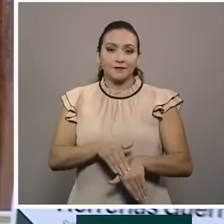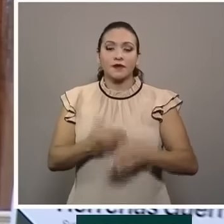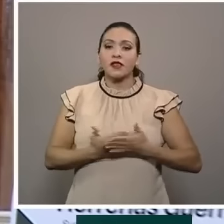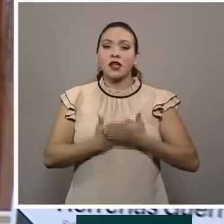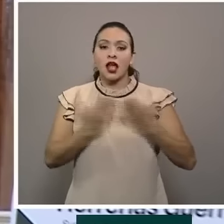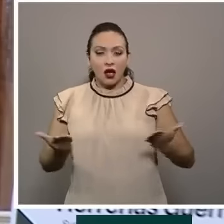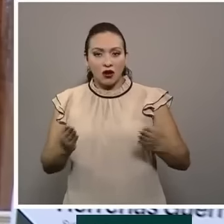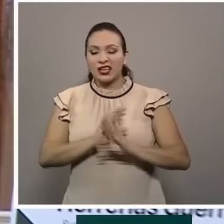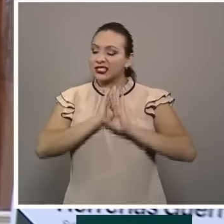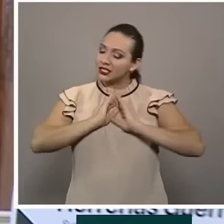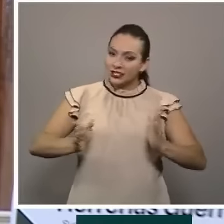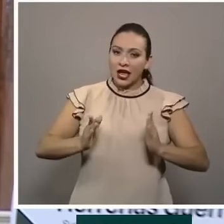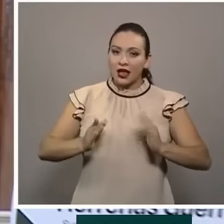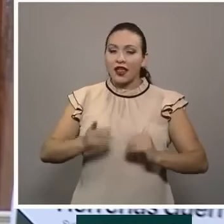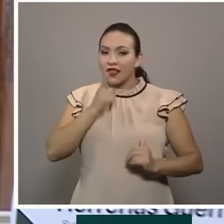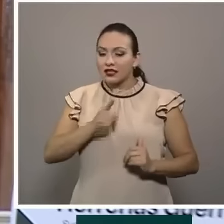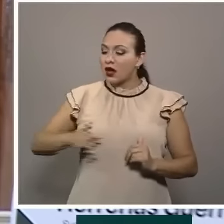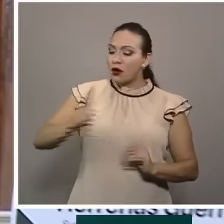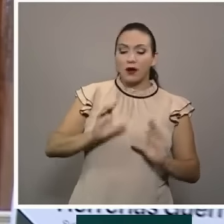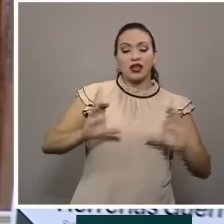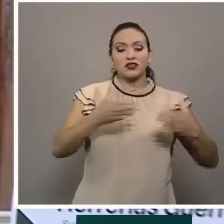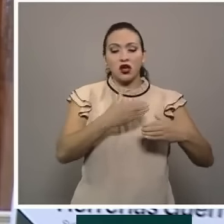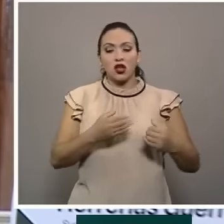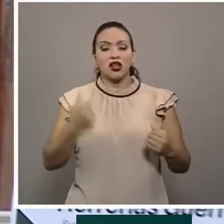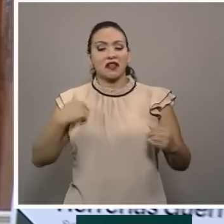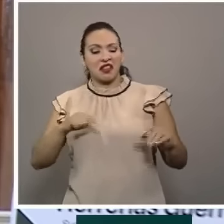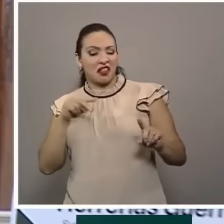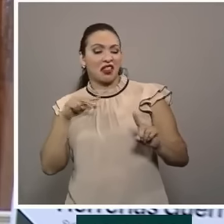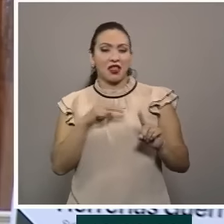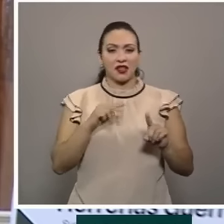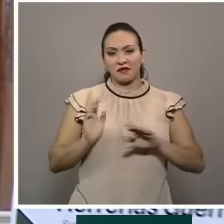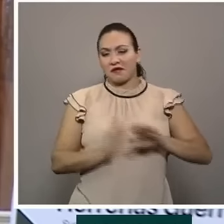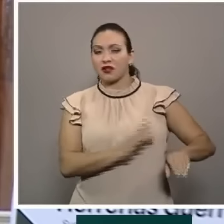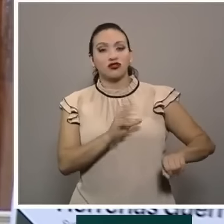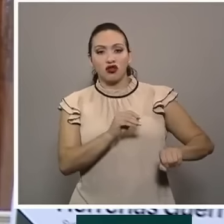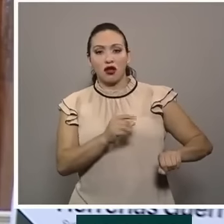a los pueblos y comunidades con la misma óptica con la que se analizan los problemas del resto del